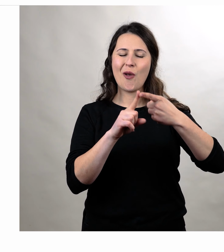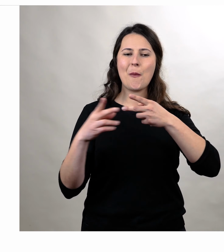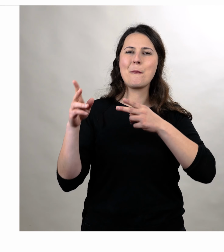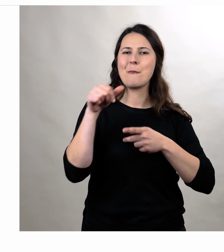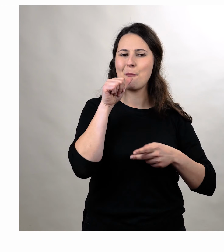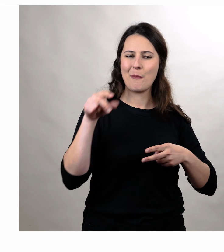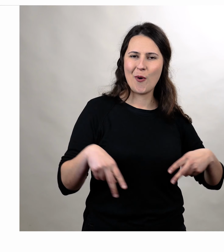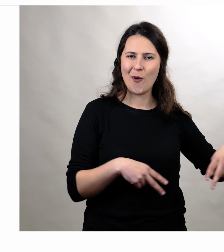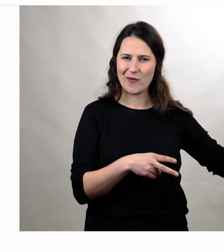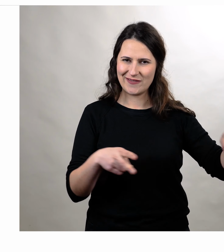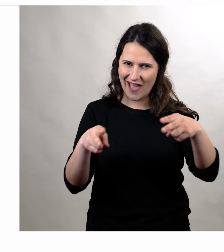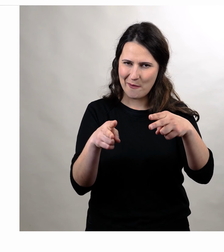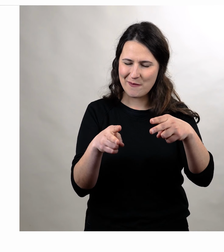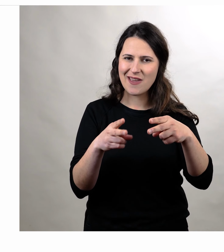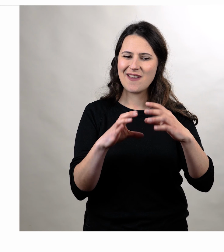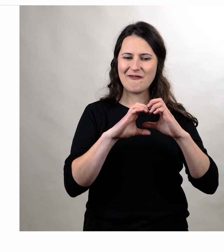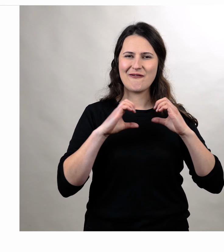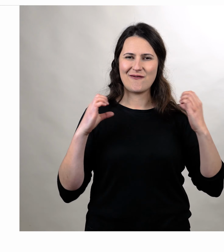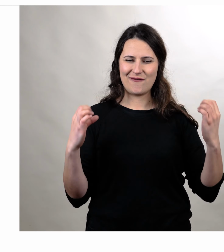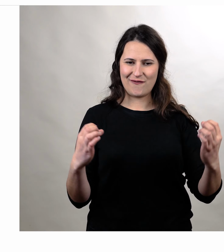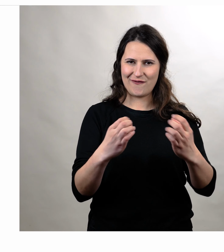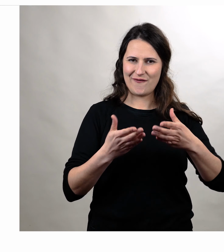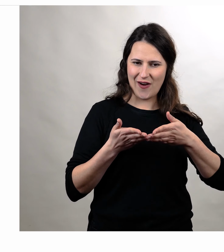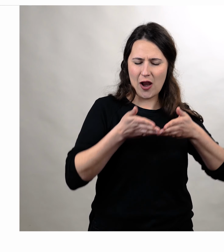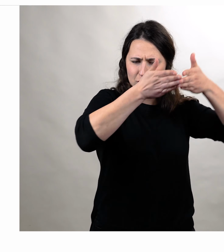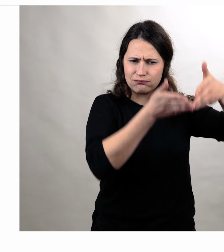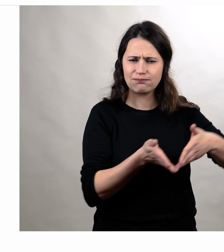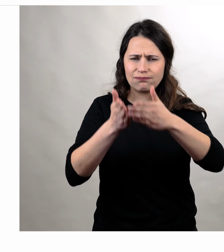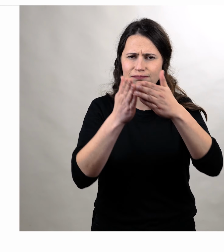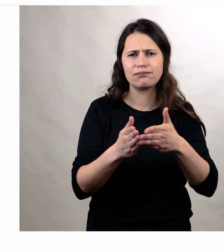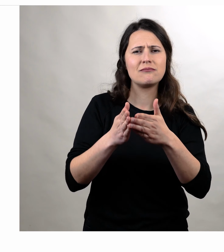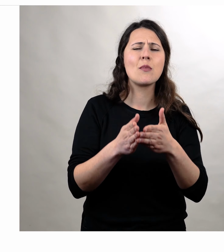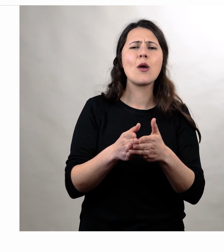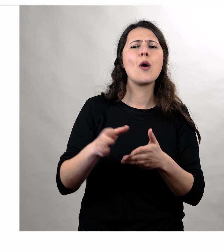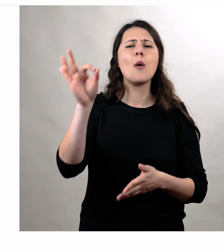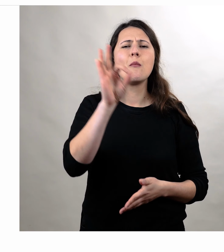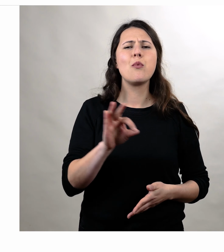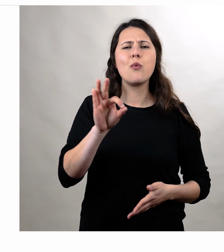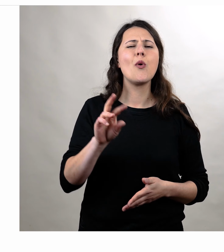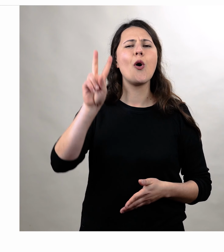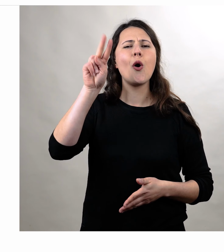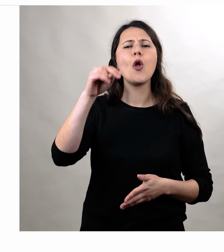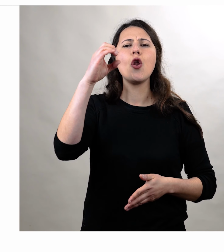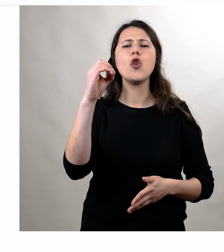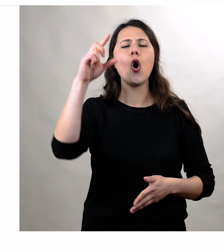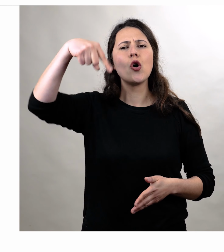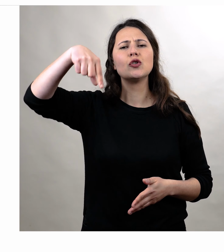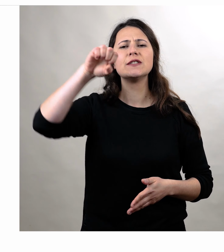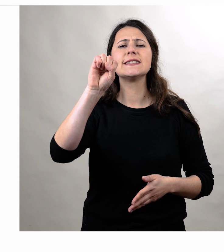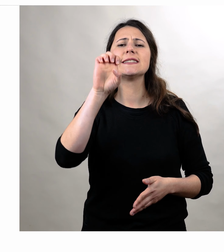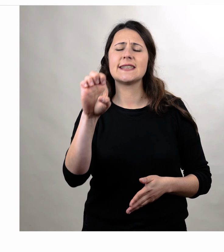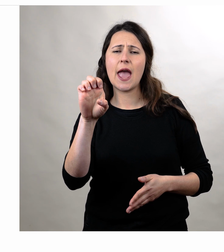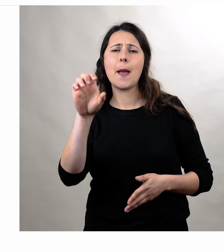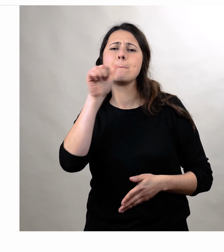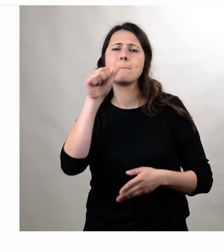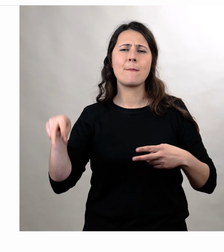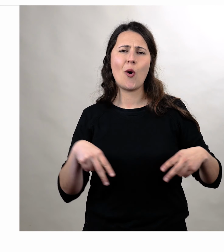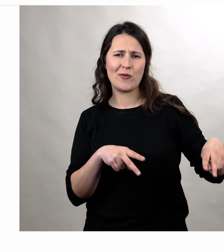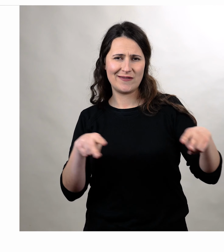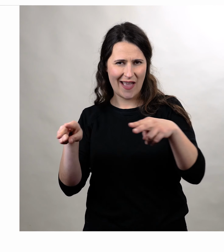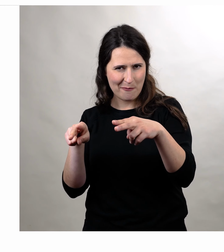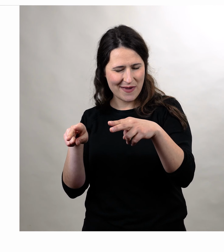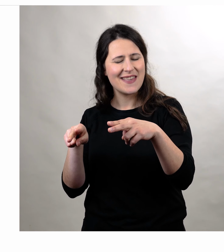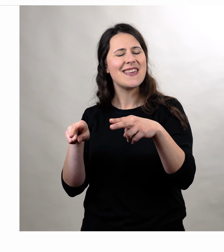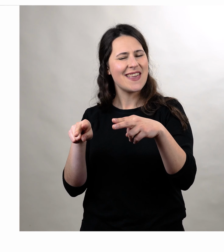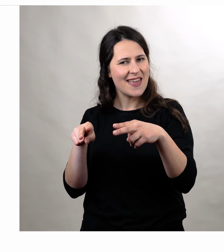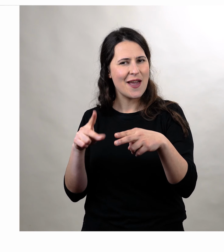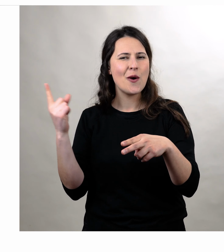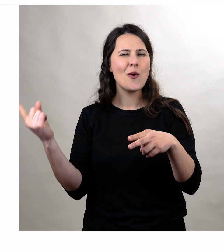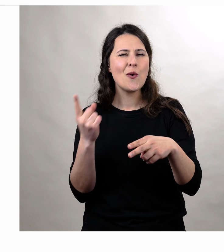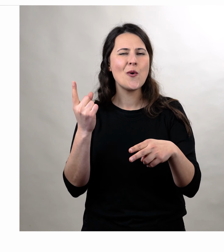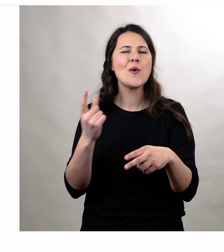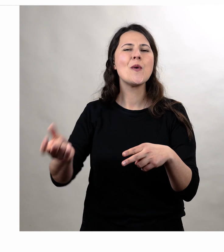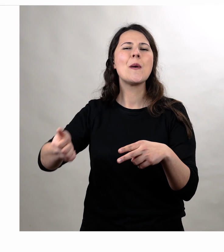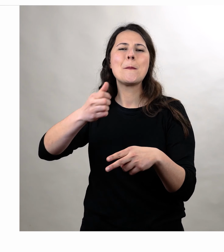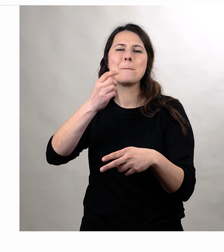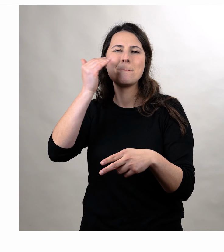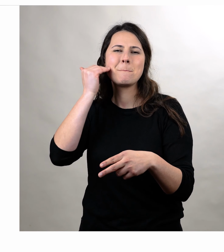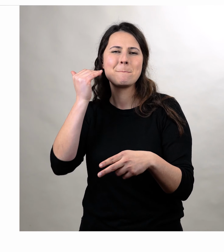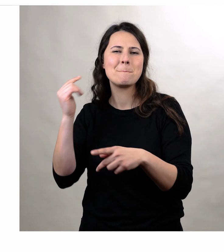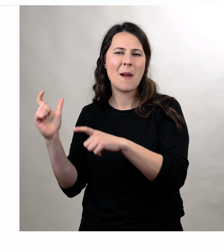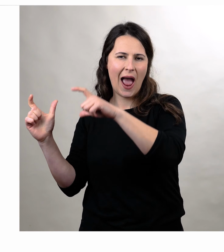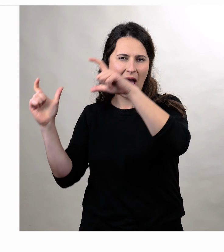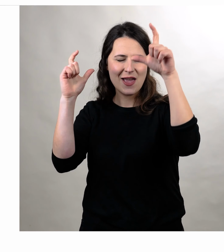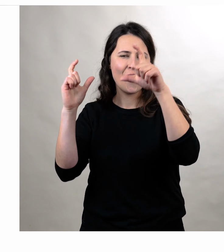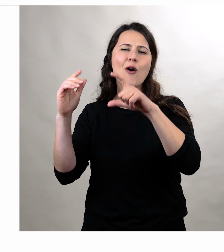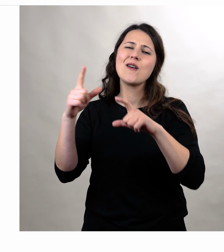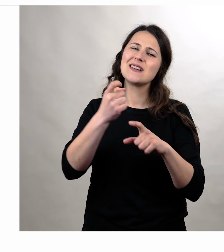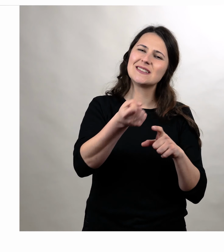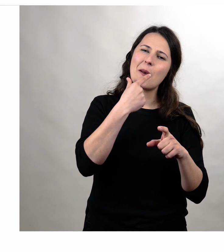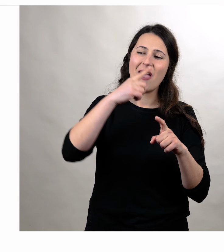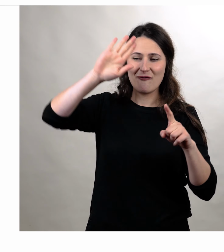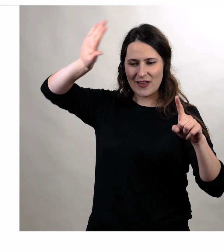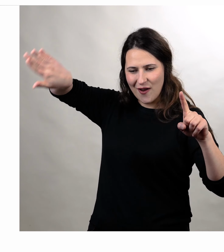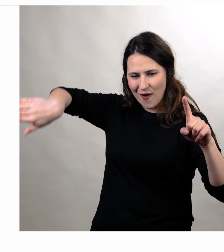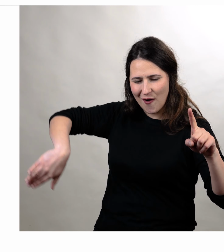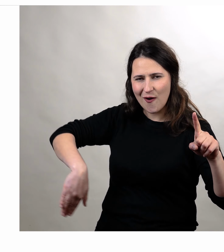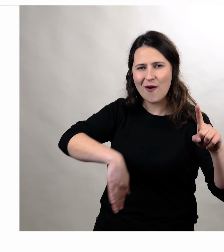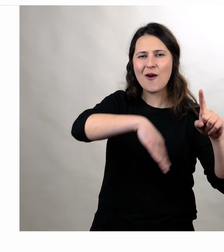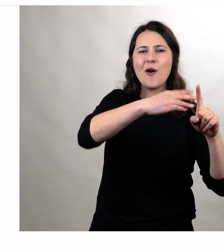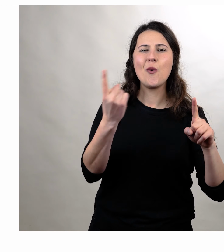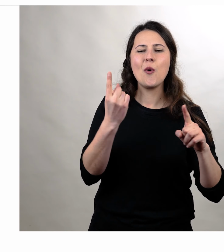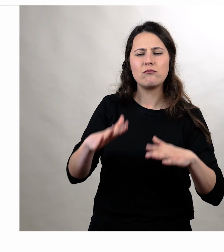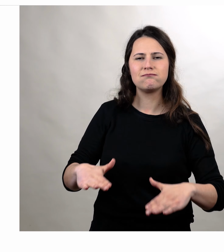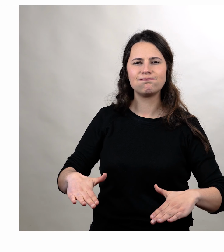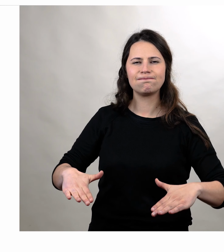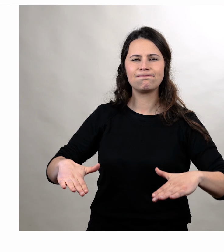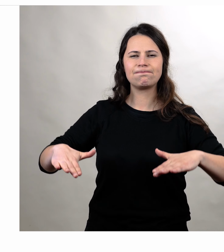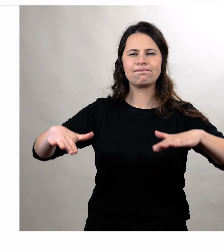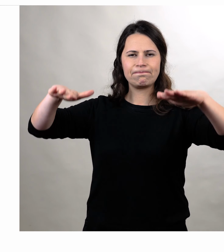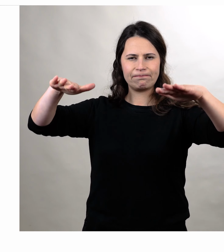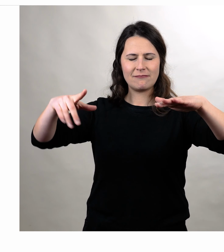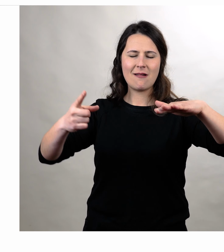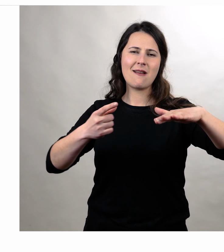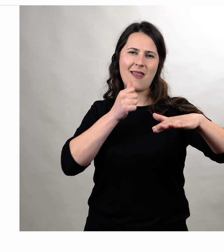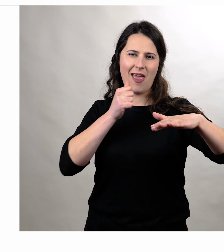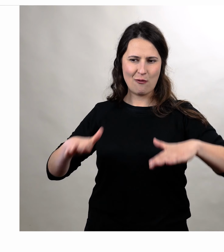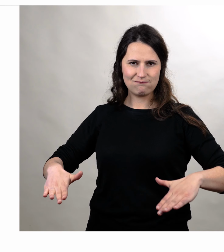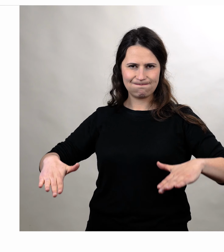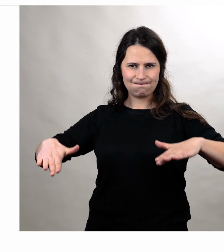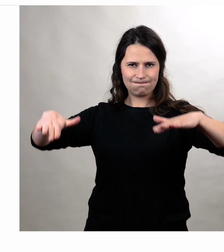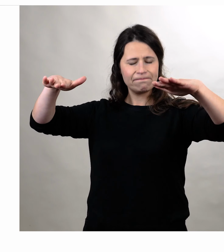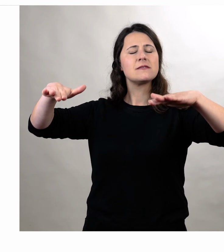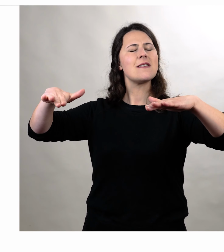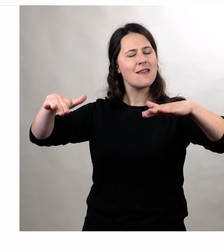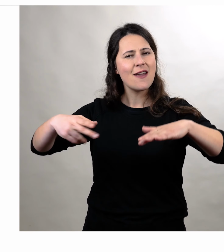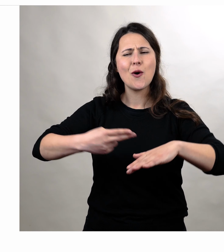Από τον Μάιο έως τον Σεπτέμβριο, όταν ο ποταμός Νότσε βρίσκεται στα υψηλότερα επίπεδα, αποτελεί έναν από τους πιο δημοφιλείς Ευρωπαϊκούς ποταμούς για διάσχιση.